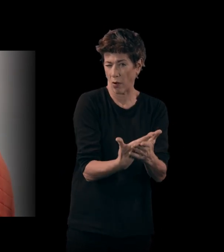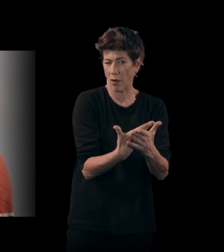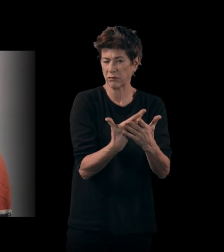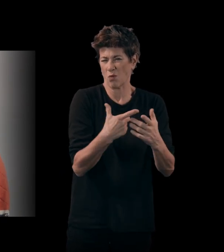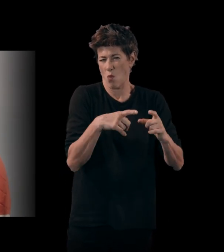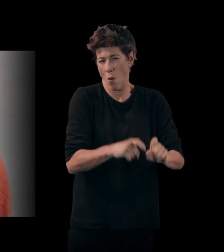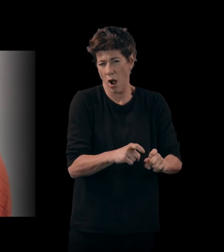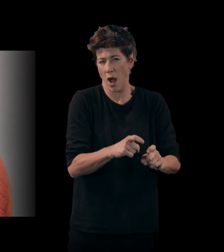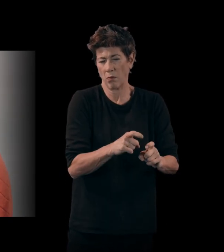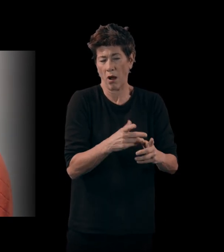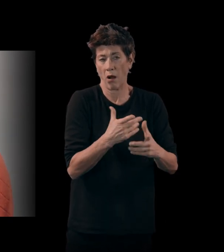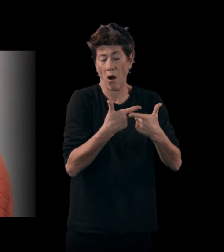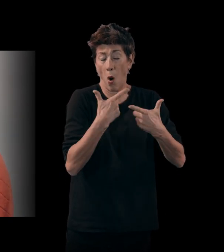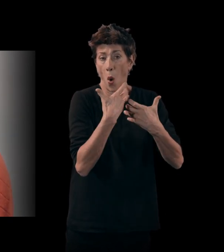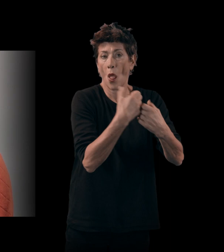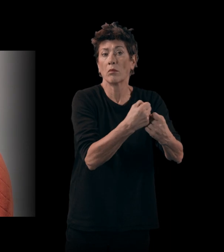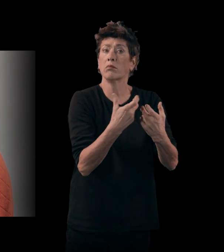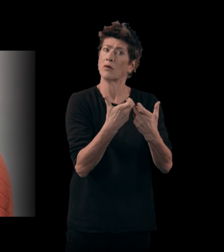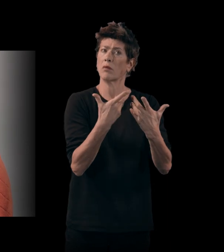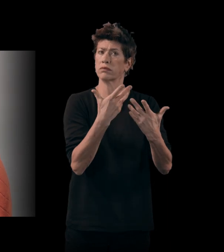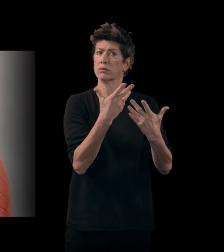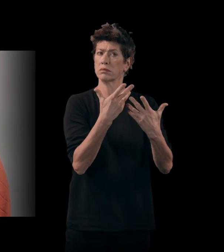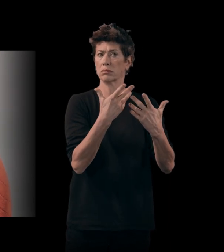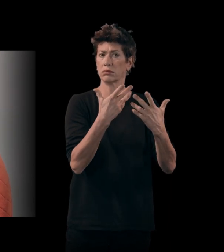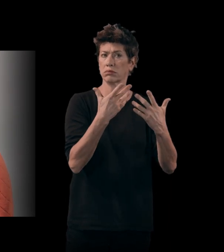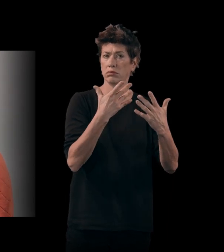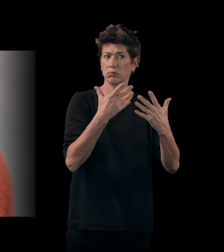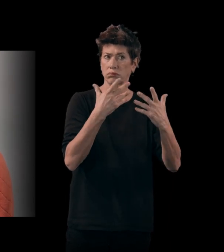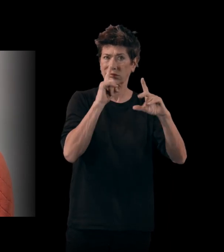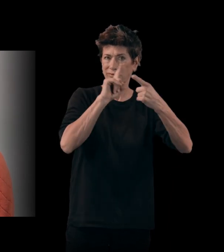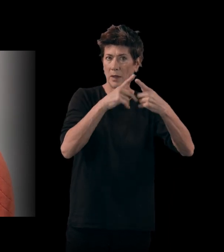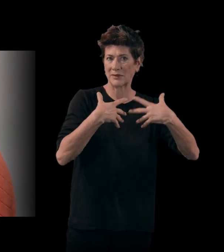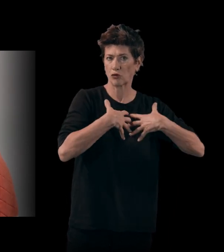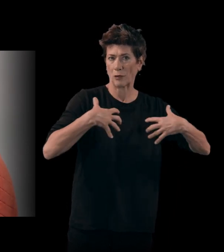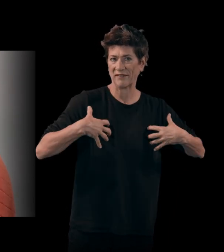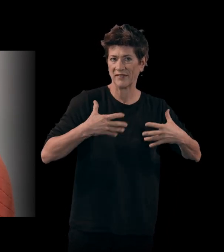On est dans un registre scientifique. Puisque vous êtes dans un registre scientifique aussi dans l’écriture